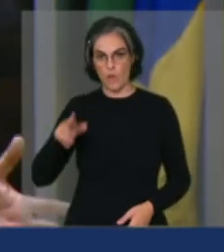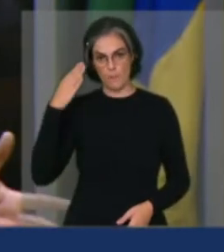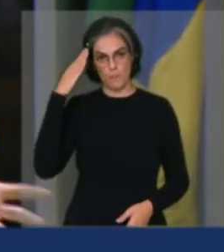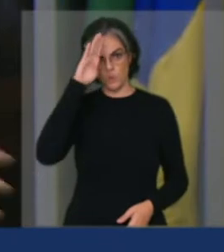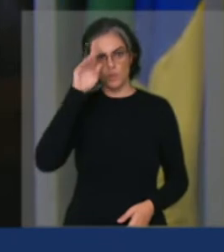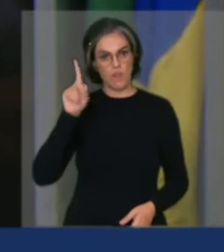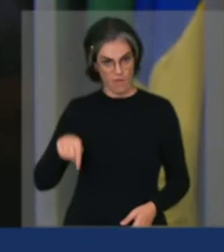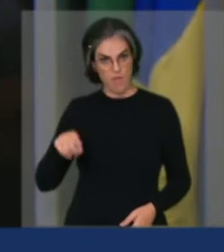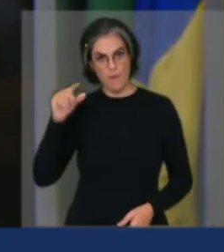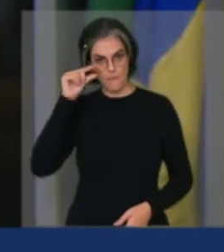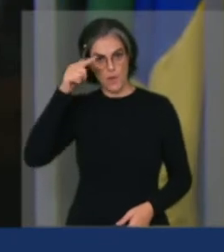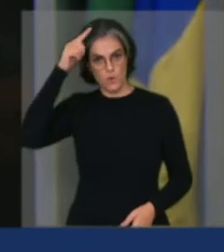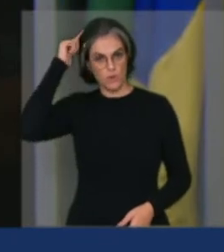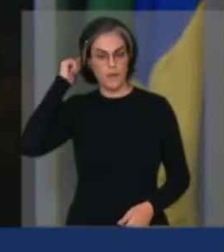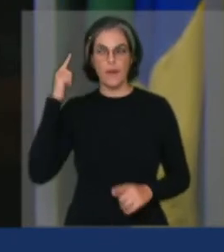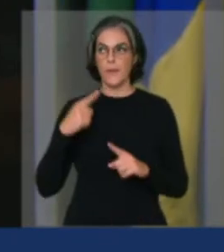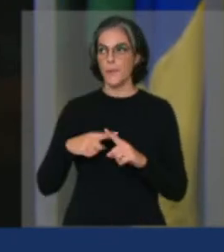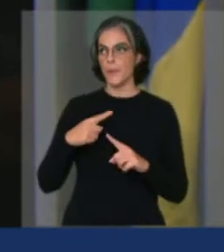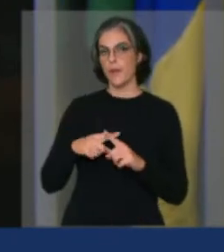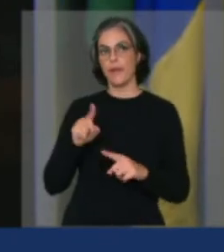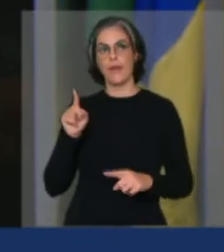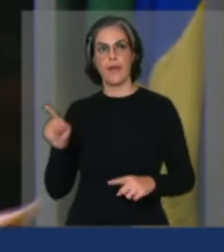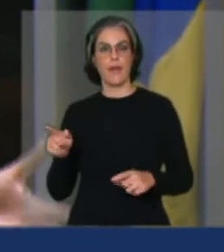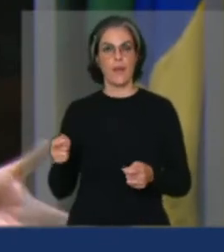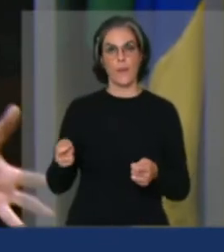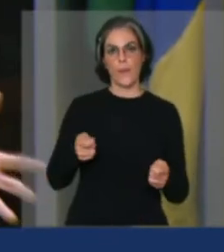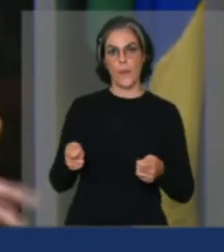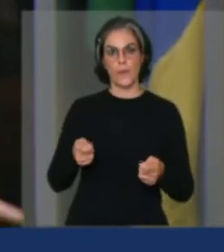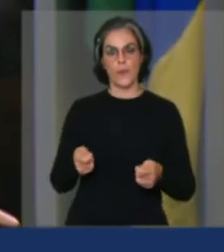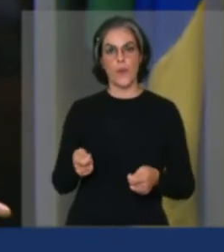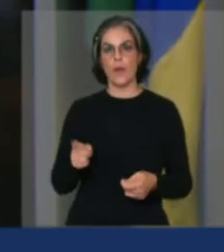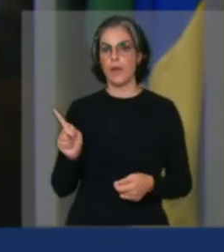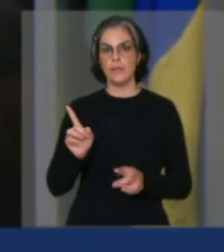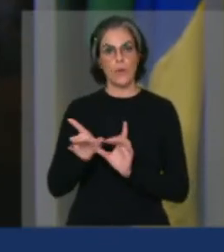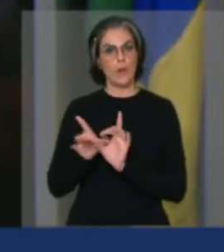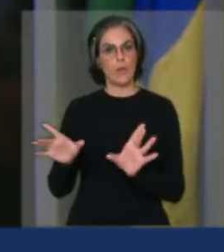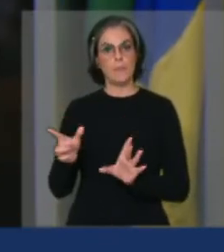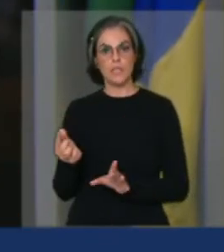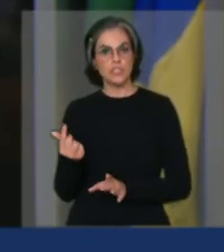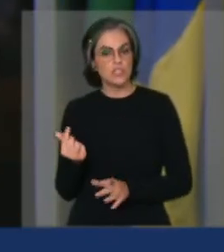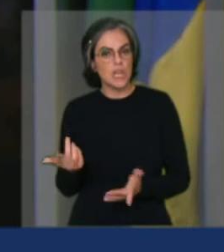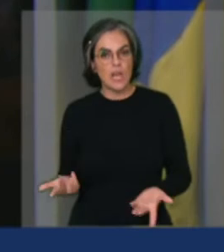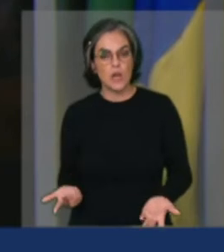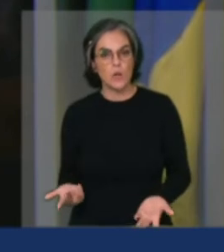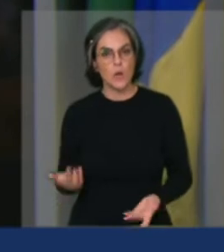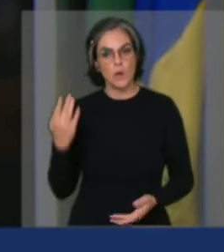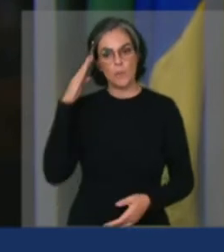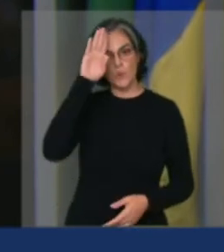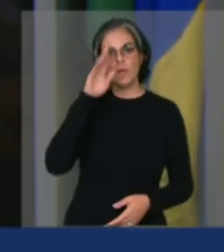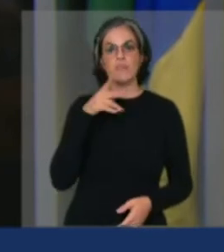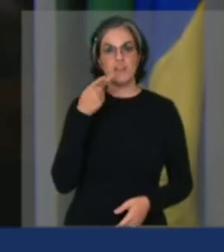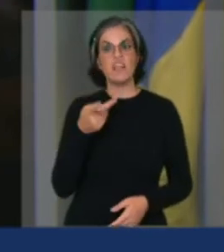QUE PAULO GUEDES DISSE QUE NÃO MANDA DINHEIRO PARA INFRAESTRUTURA, BOLSONARO DISSE QUE VAI RESOLVER PROBLEMAS DAS BR'S, MAS SE TEM